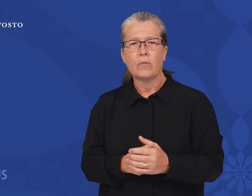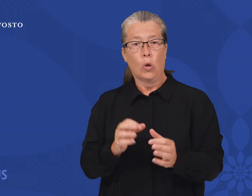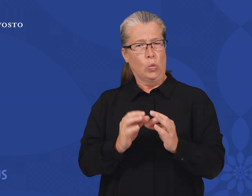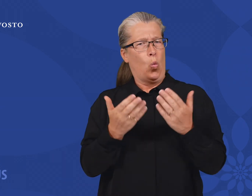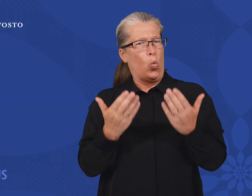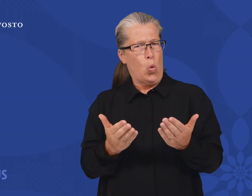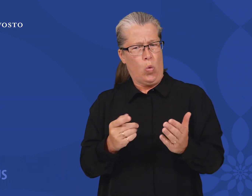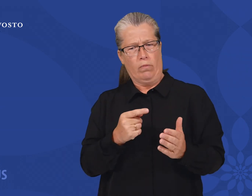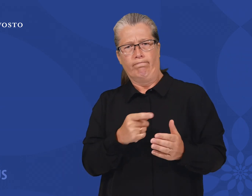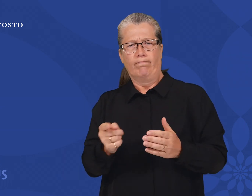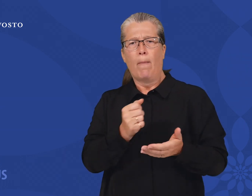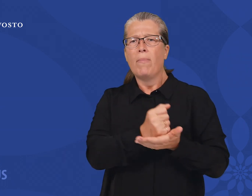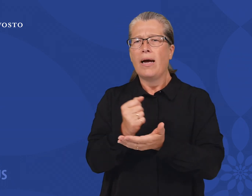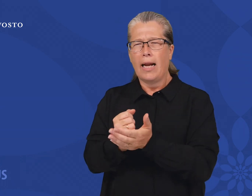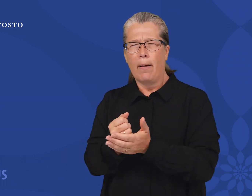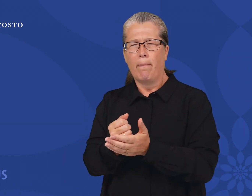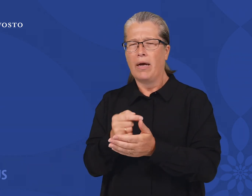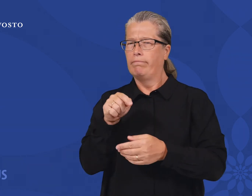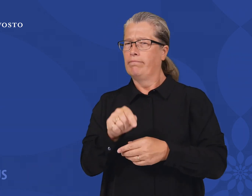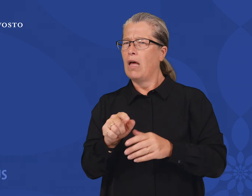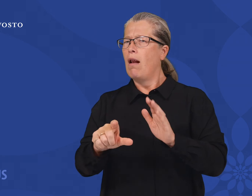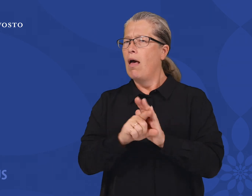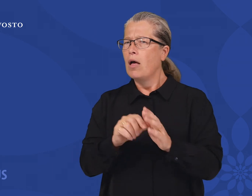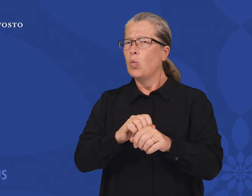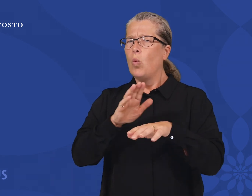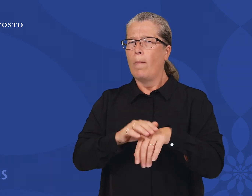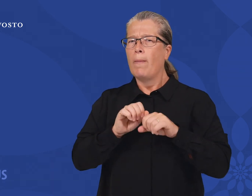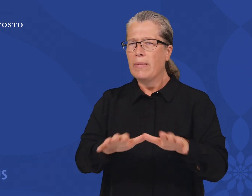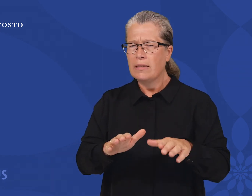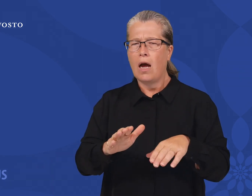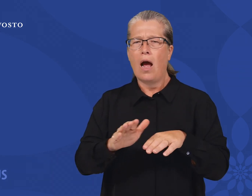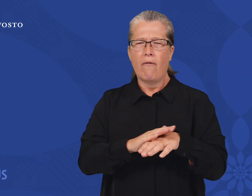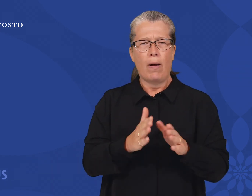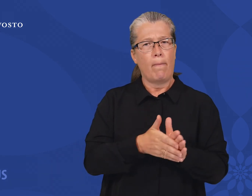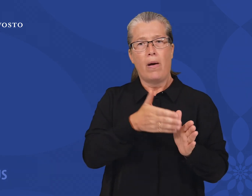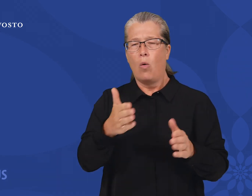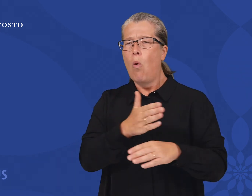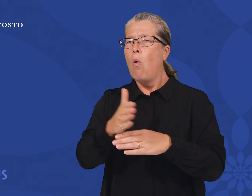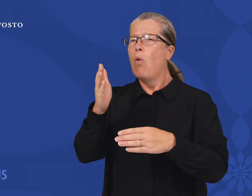För närvarande går giltighetstiden för dessa bestämmelser i lagen om smittsamma sjukdomar ut -